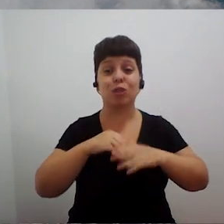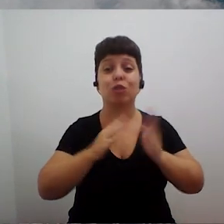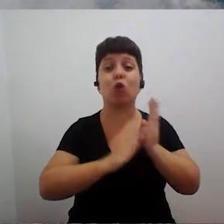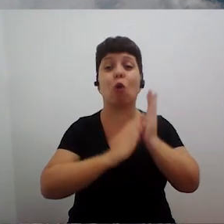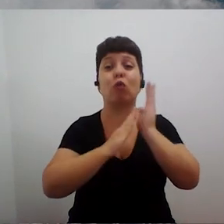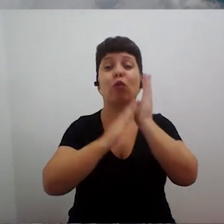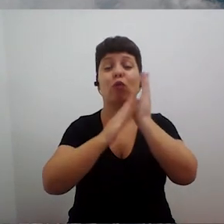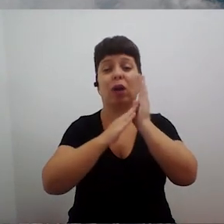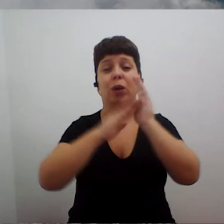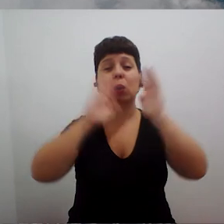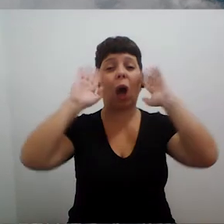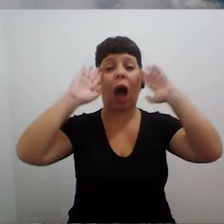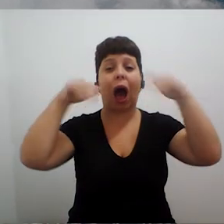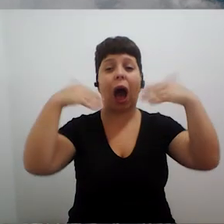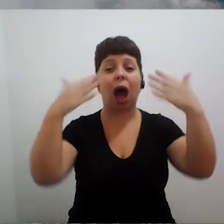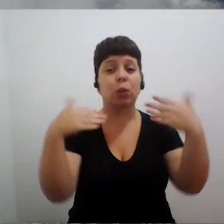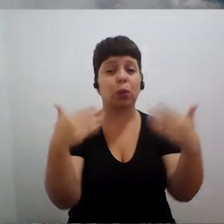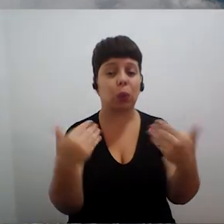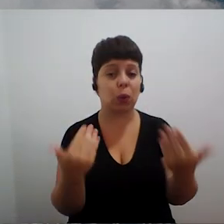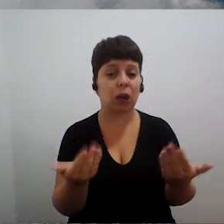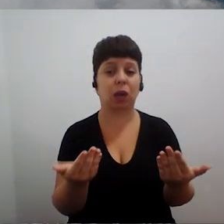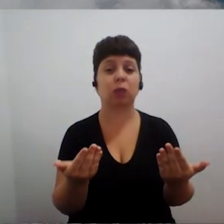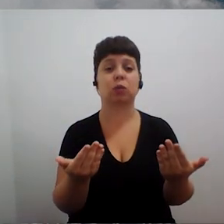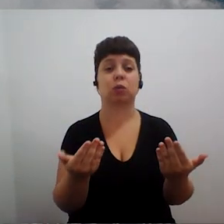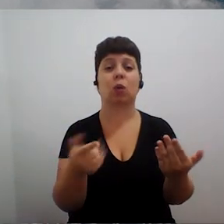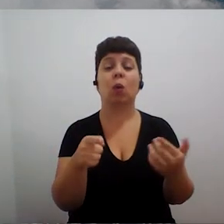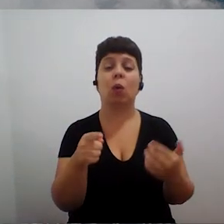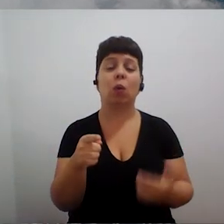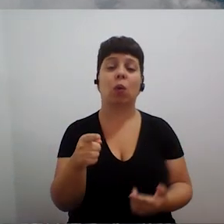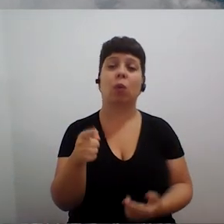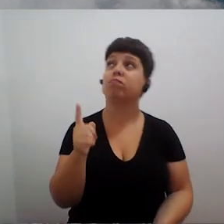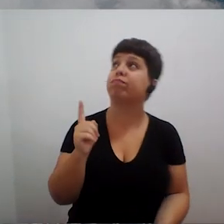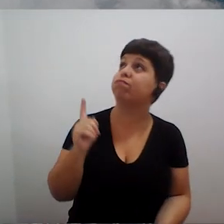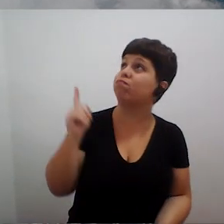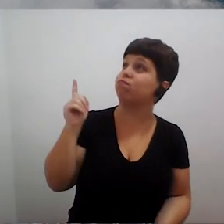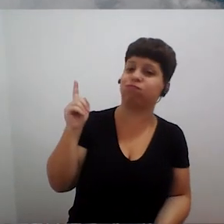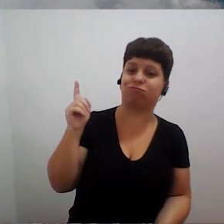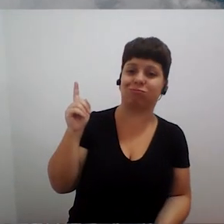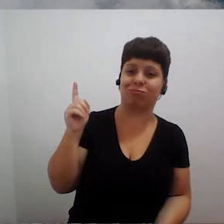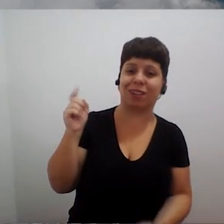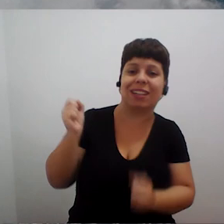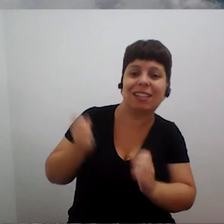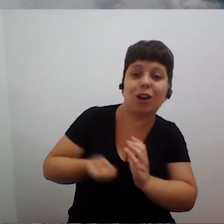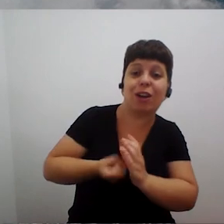estamos cultuando aquele ser maior que possibilita a existência dos oceanos